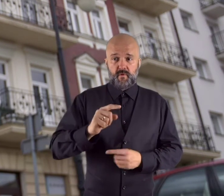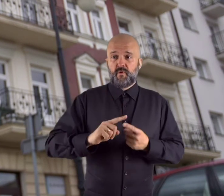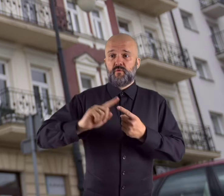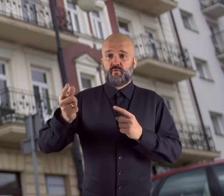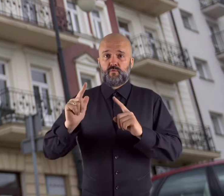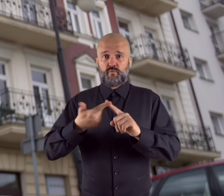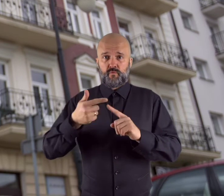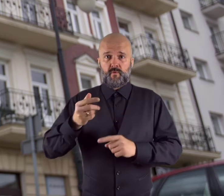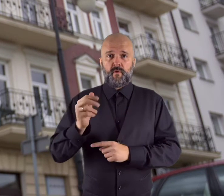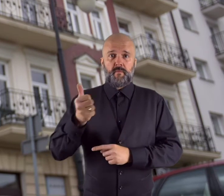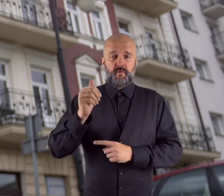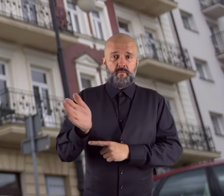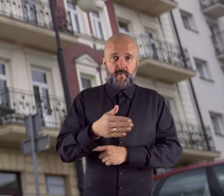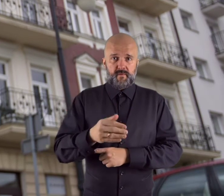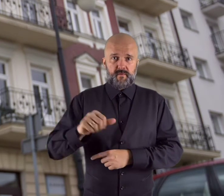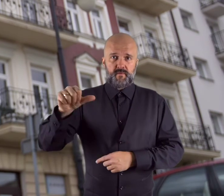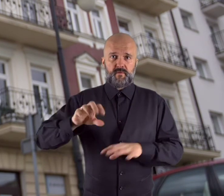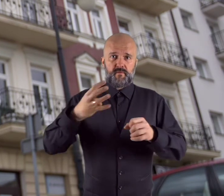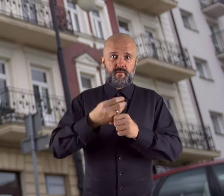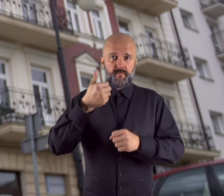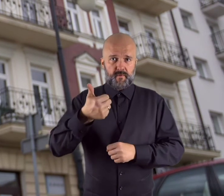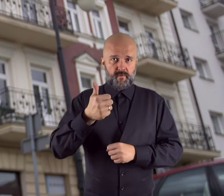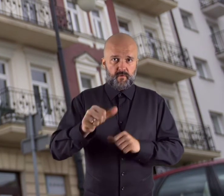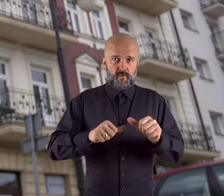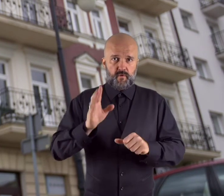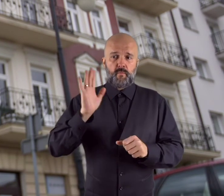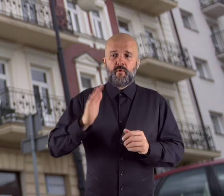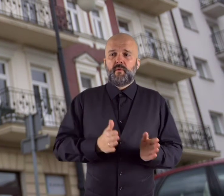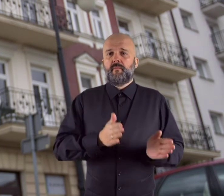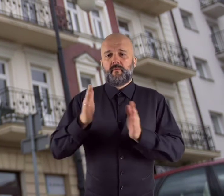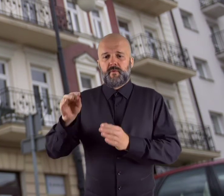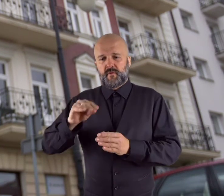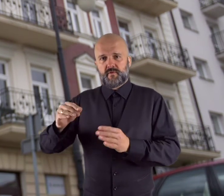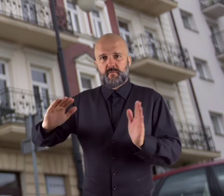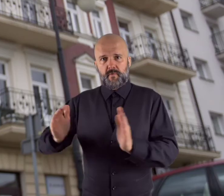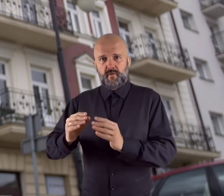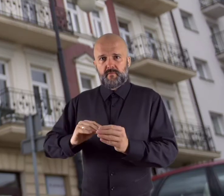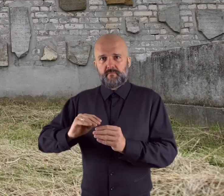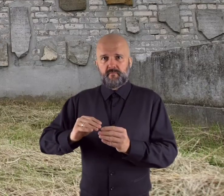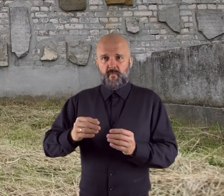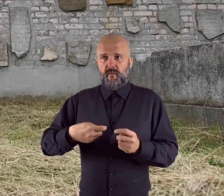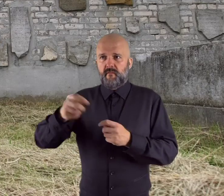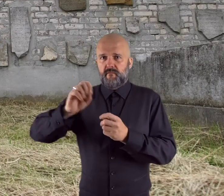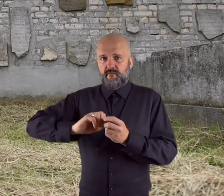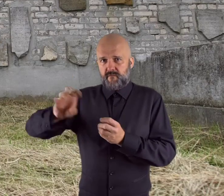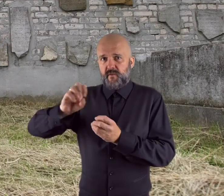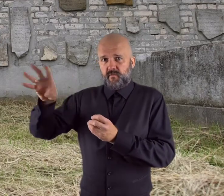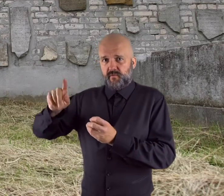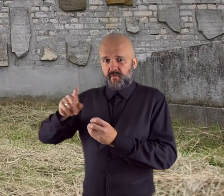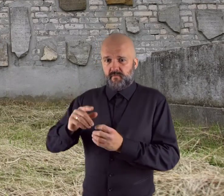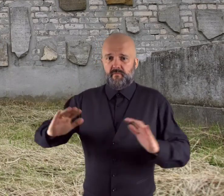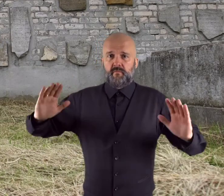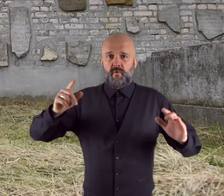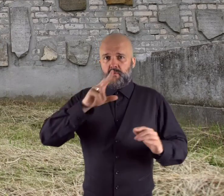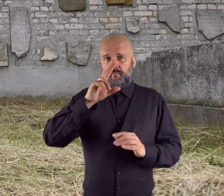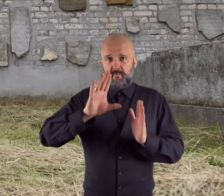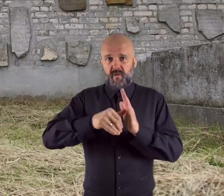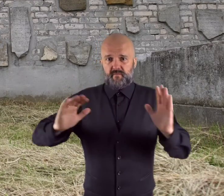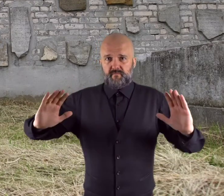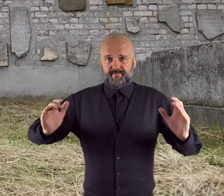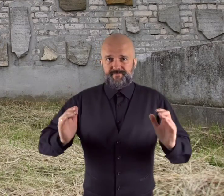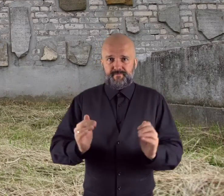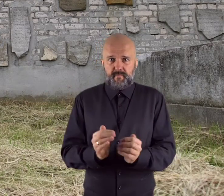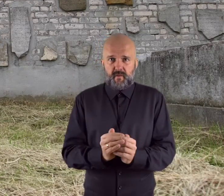Druga miała miejsce 1 marca 1941 roku, a potem już kilka wywózek pomniejszych sprawiły, że Płock opustoszał.